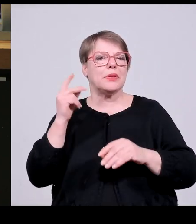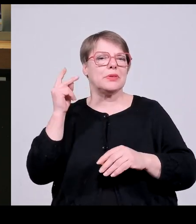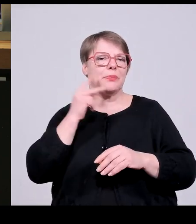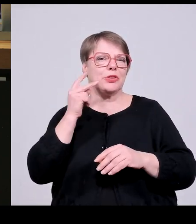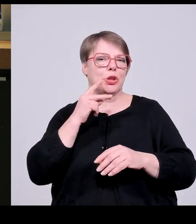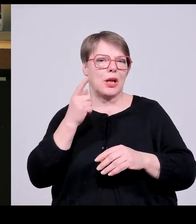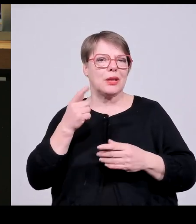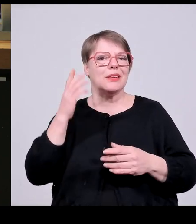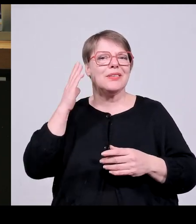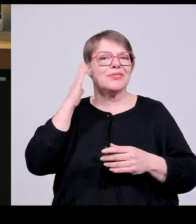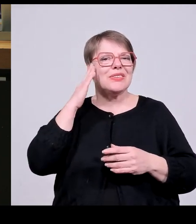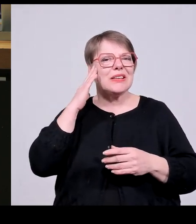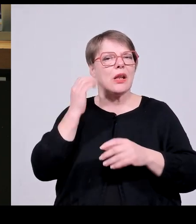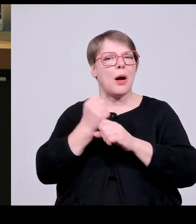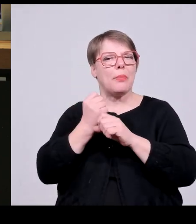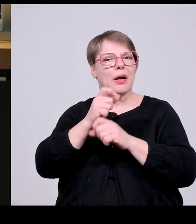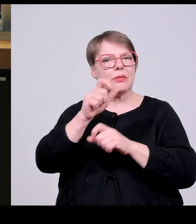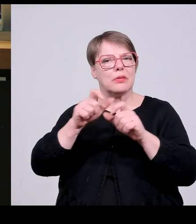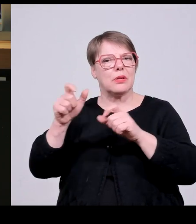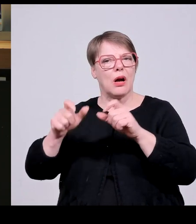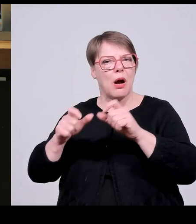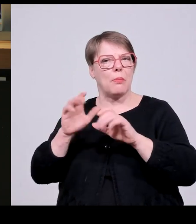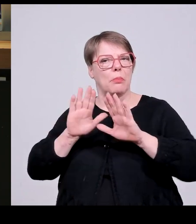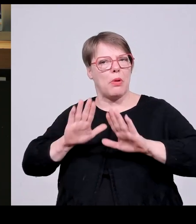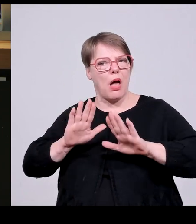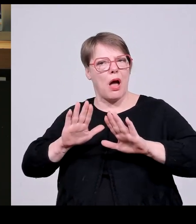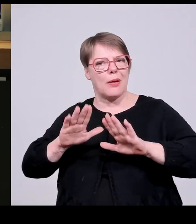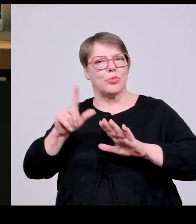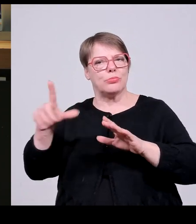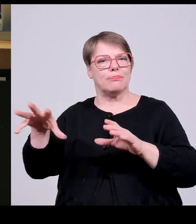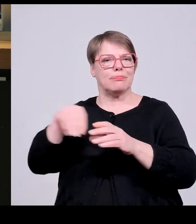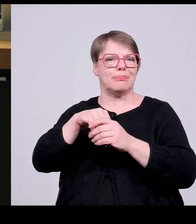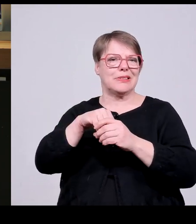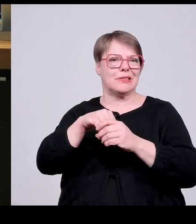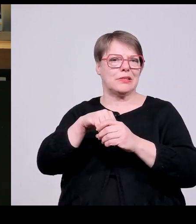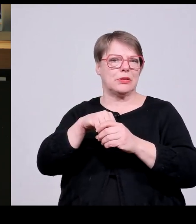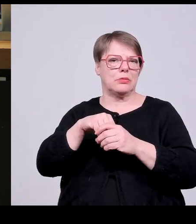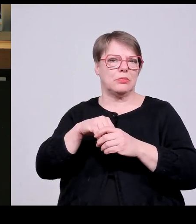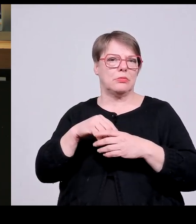dürfte Selbstverständlichkeit s. Das können wir dann im Ausschuss genauer beraten, wenn